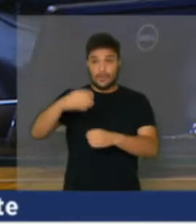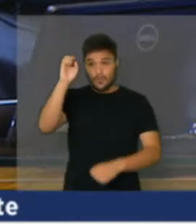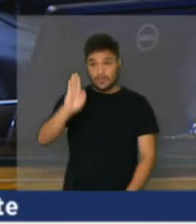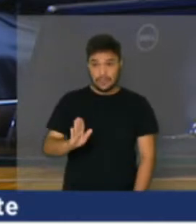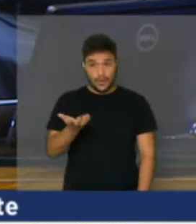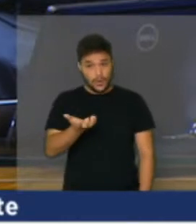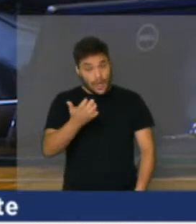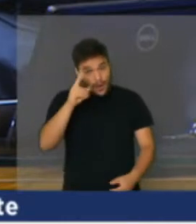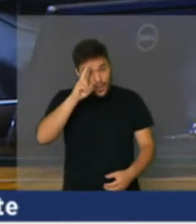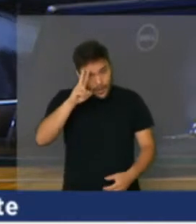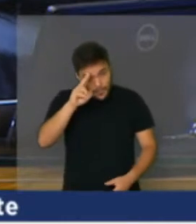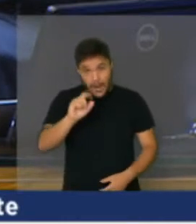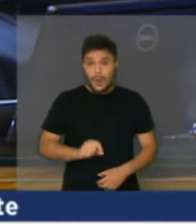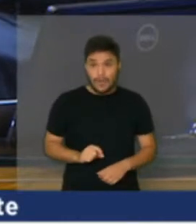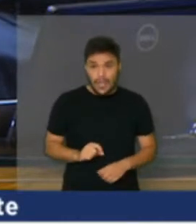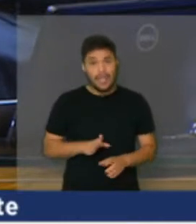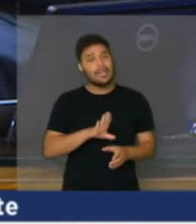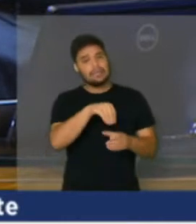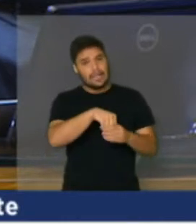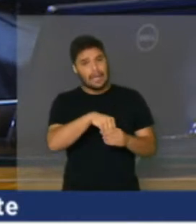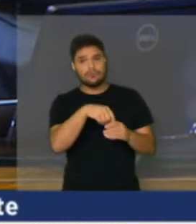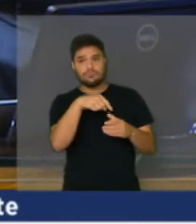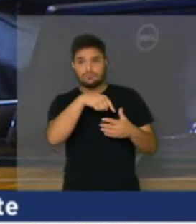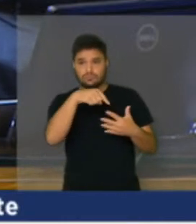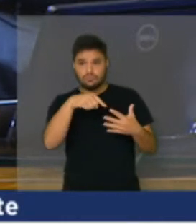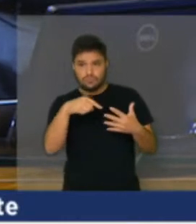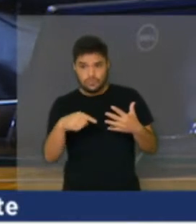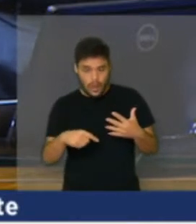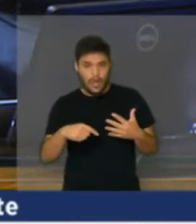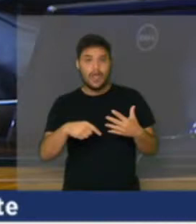QUE NO PACOTE DAS MEDIDAS MUNICIPALISTAS QUE EU COMBINEI COM O PRESIDENTE ARTHUR DE FAZER ANDAR NESSA SEMANA, EU